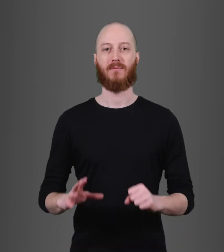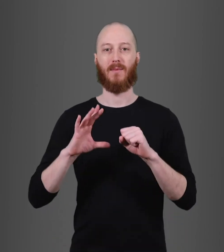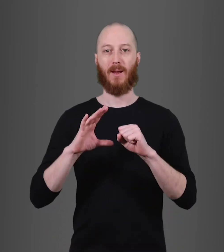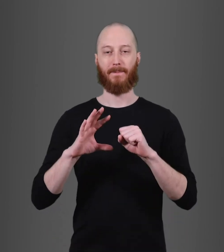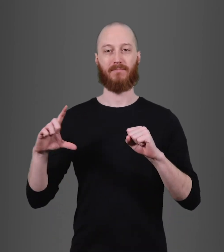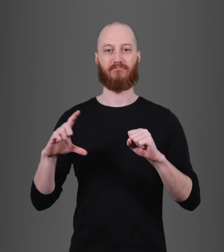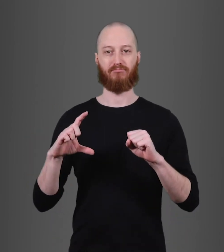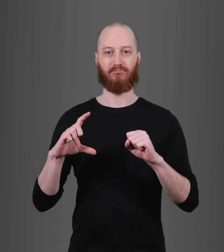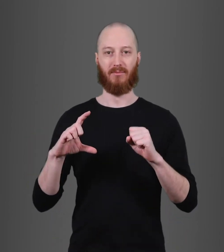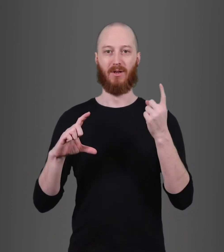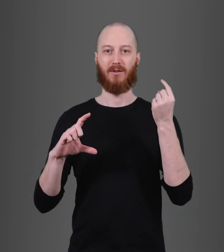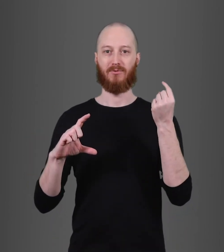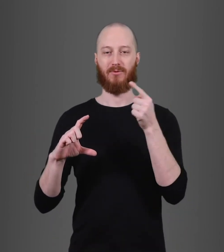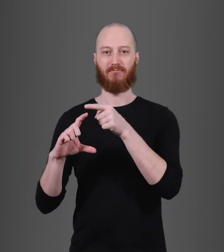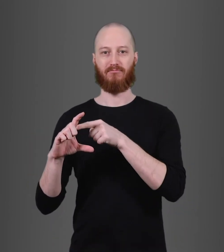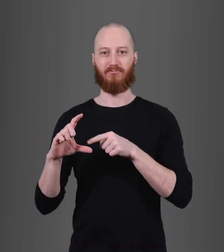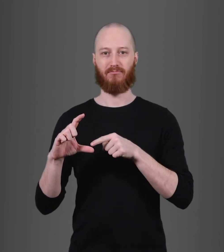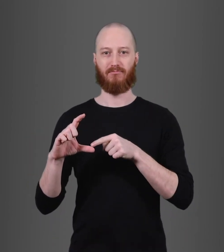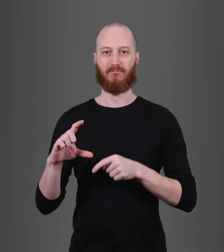Electrons located in the outer shell of an atom.